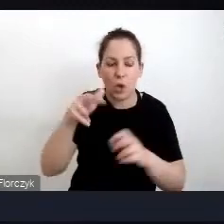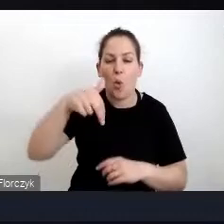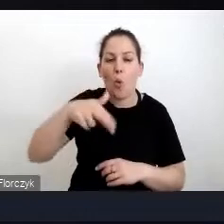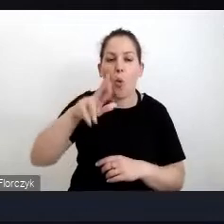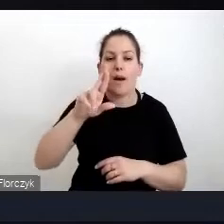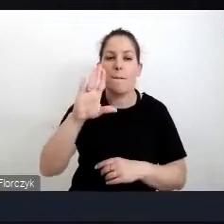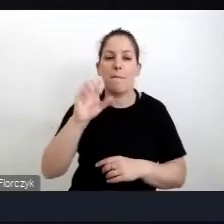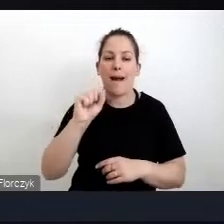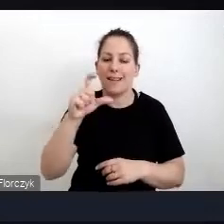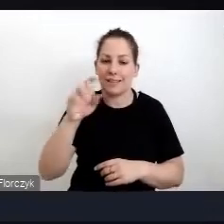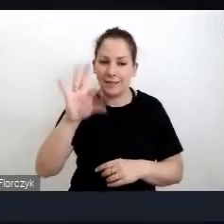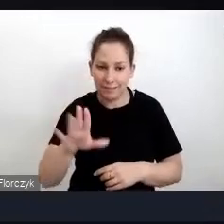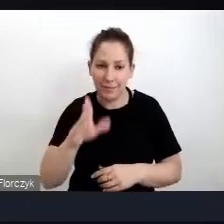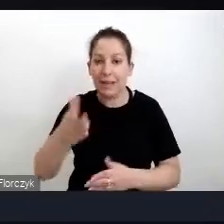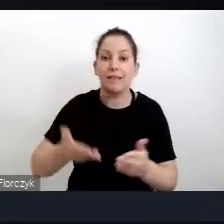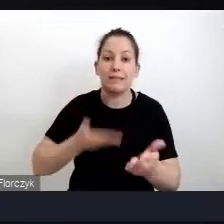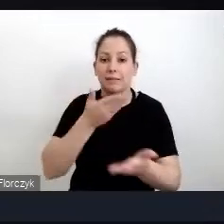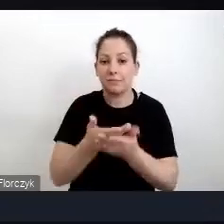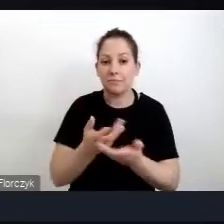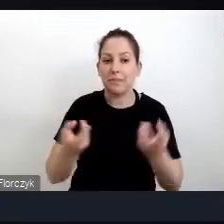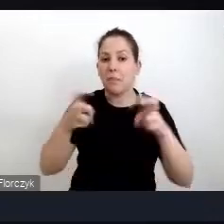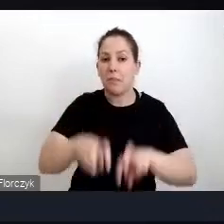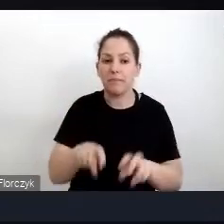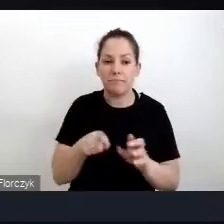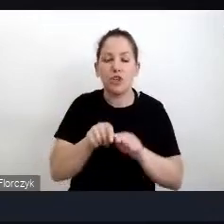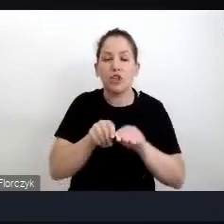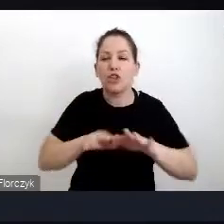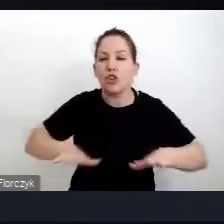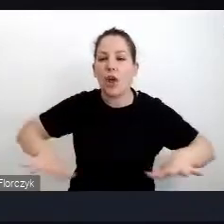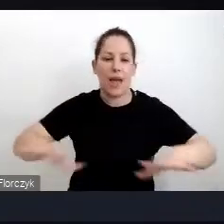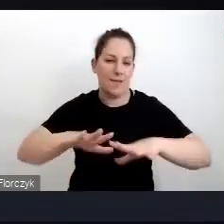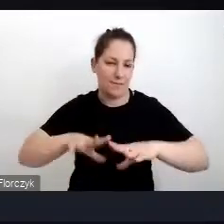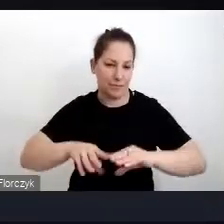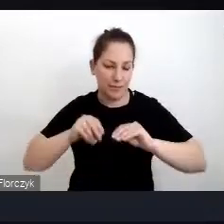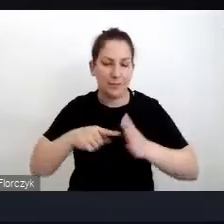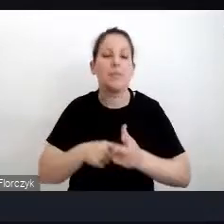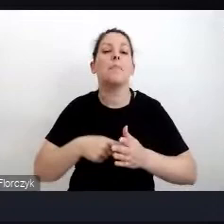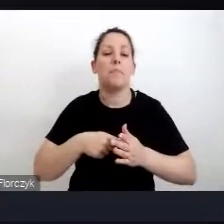który zaproponował powstanie sieci pilotażowej wspierającej miasta